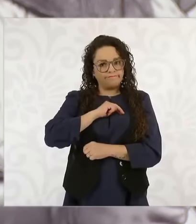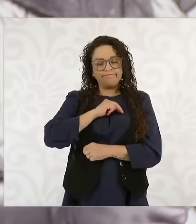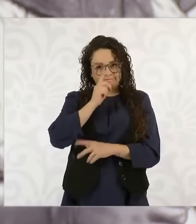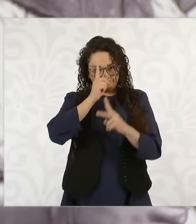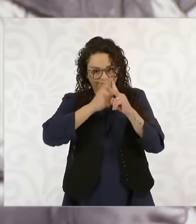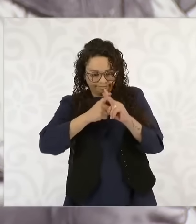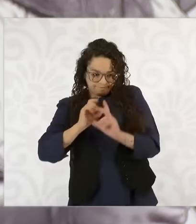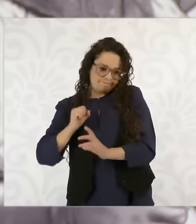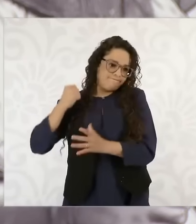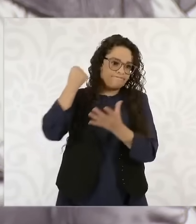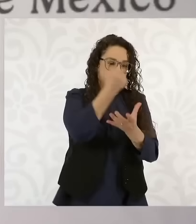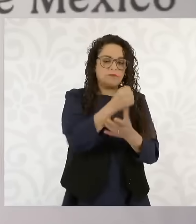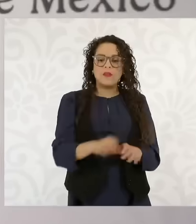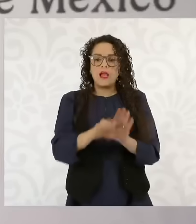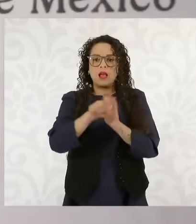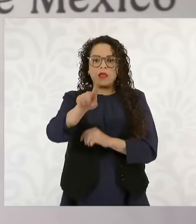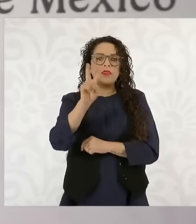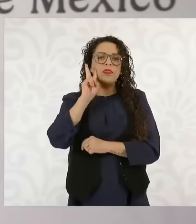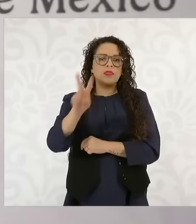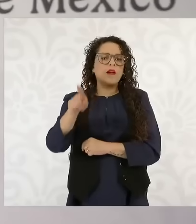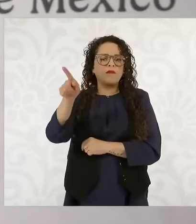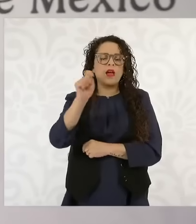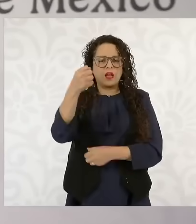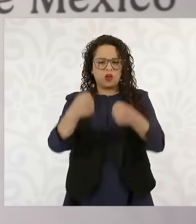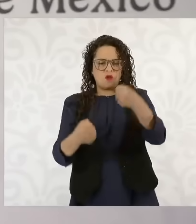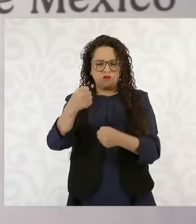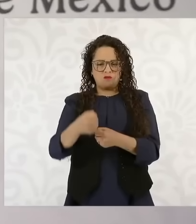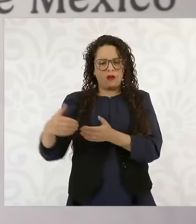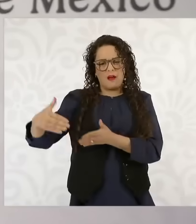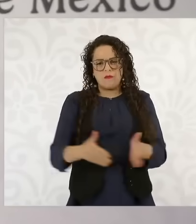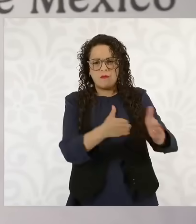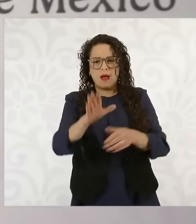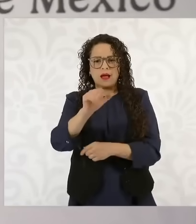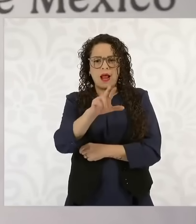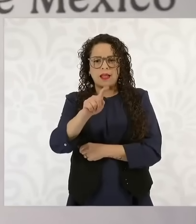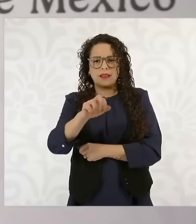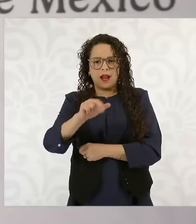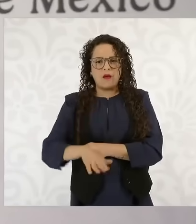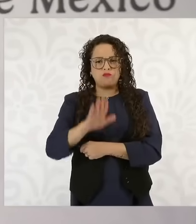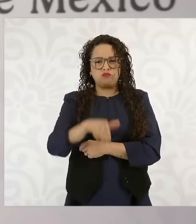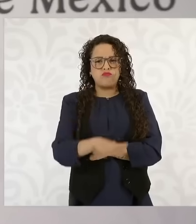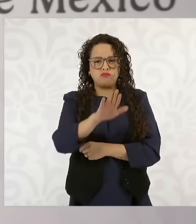carreteras son las grandes torres. Ahí es donde estamos haciendo esta inversión. Bueno, pues esta